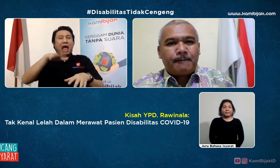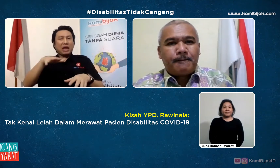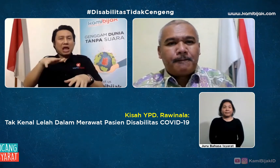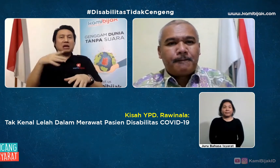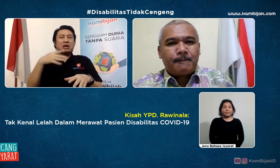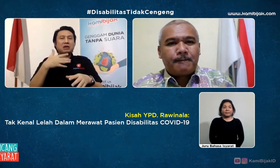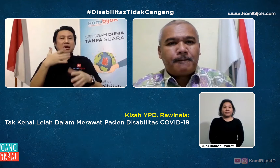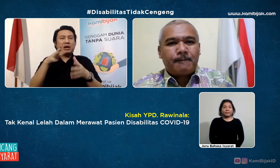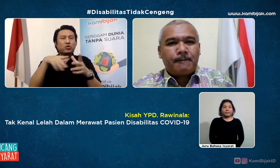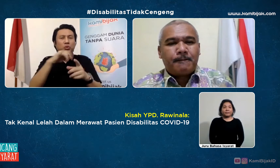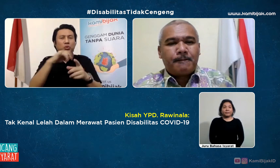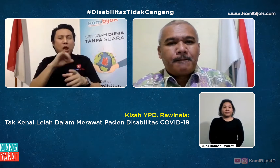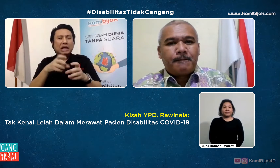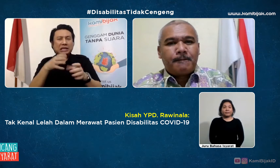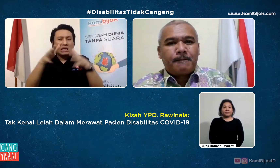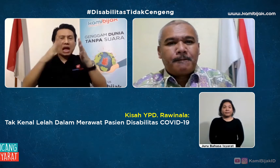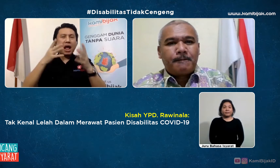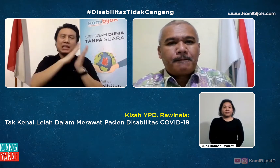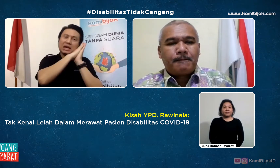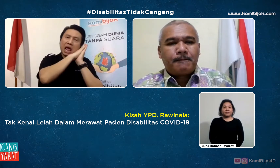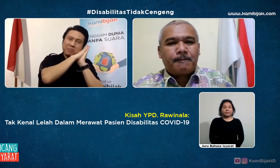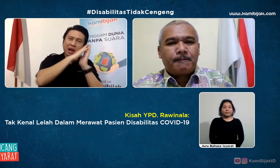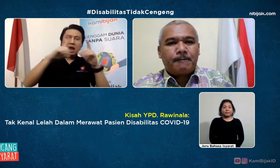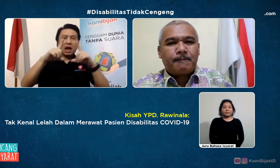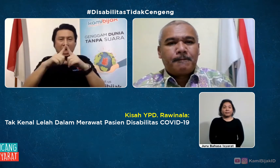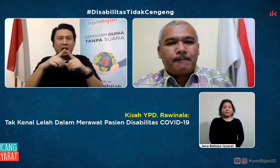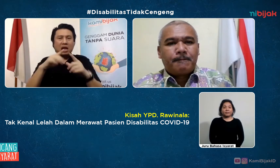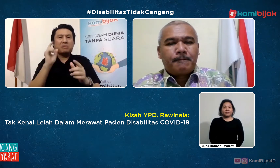Bagaimana cara mengakses anak yang diisolasi di asrama A?